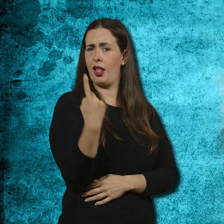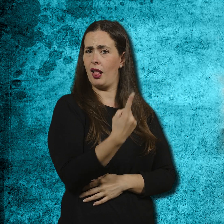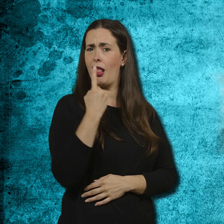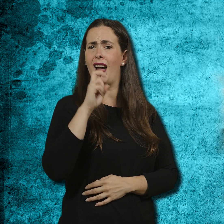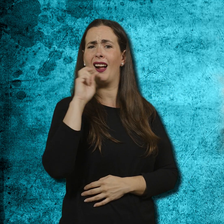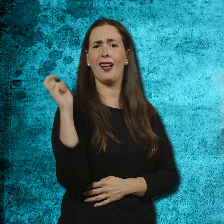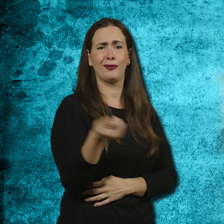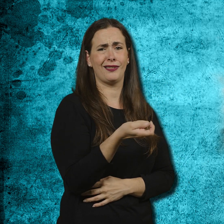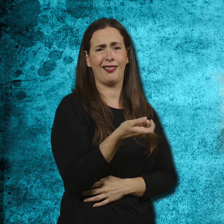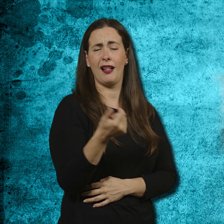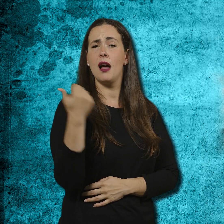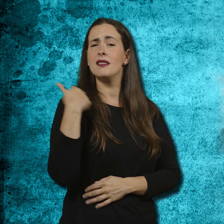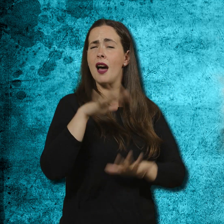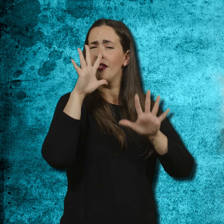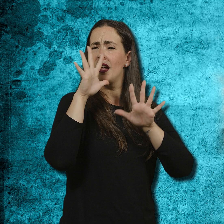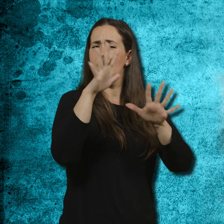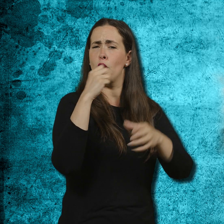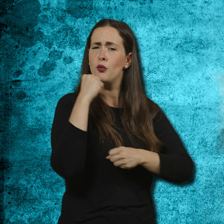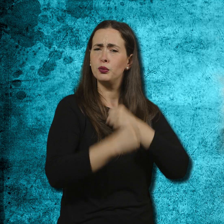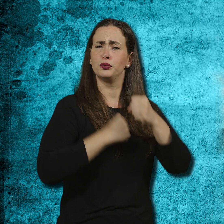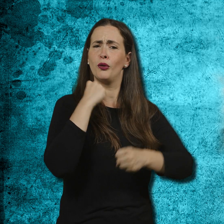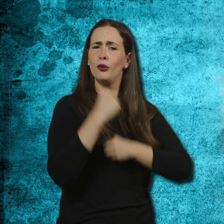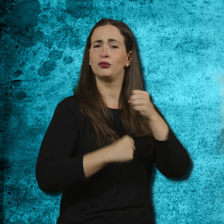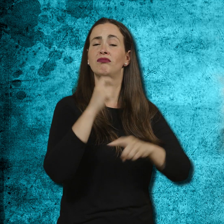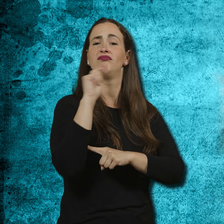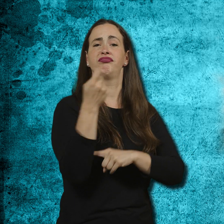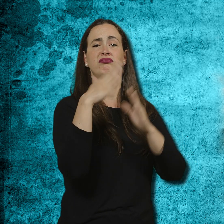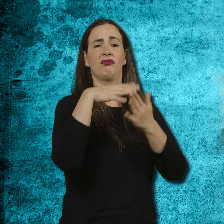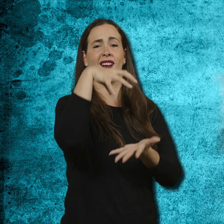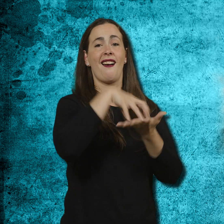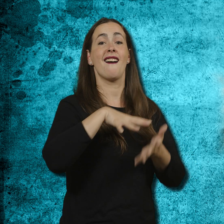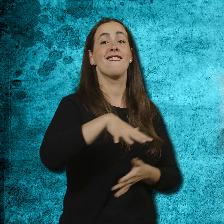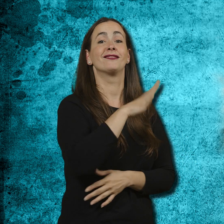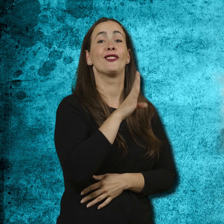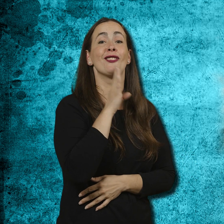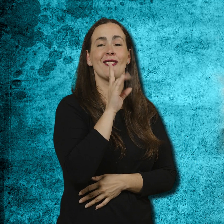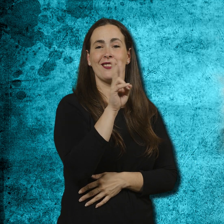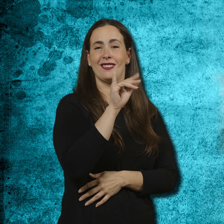encara que els començaments van ser molt durs, perquè estava sola i disposava de pocs recursos.